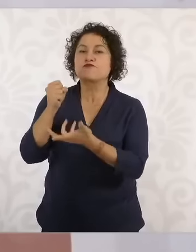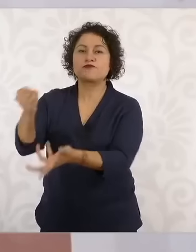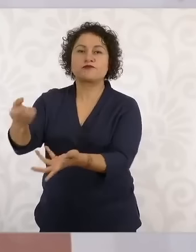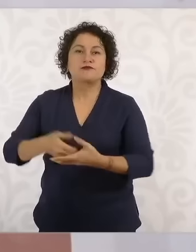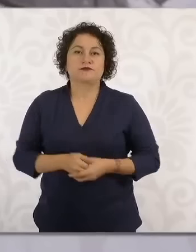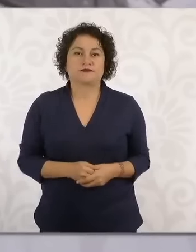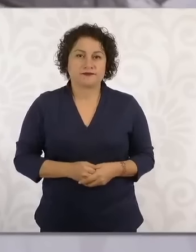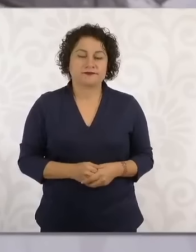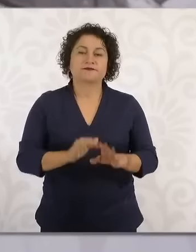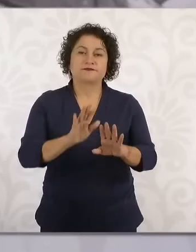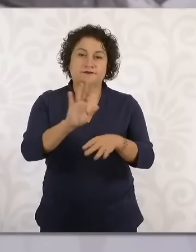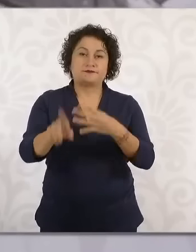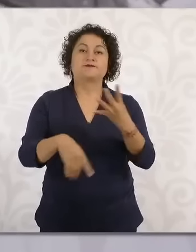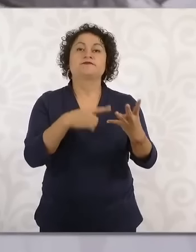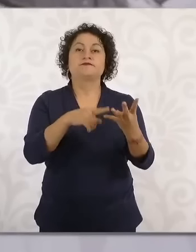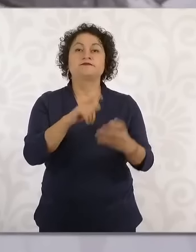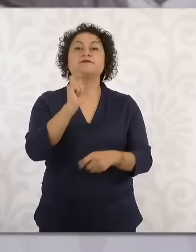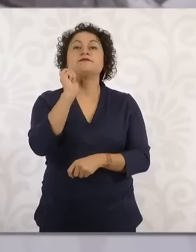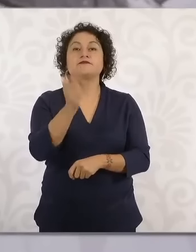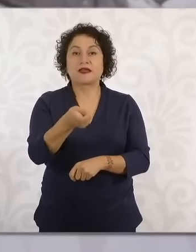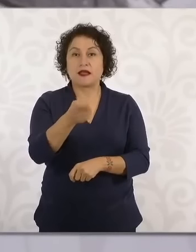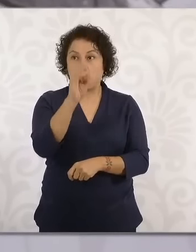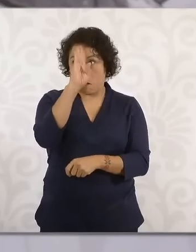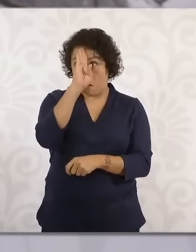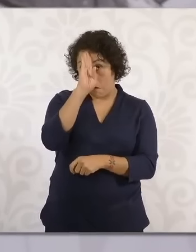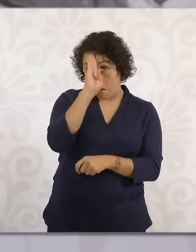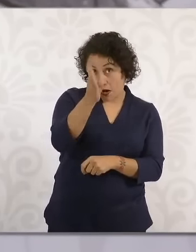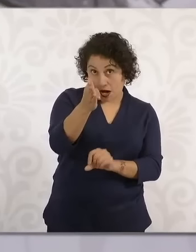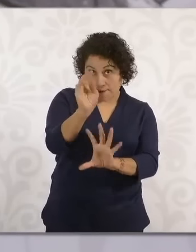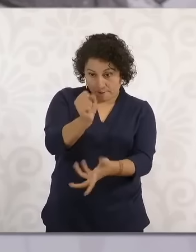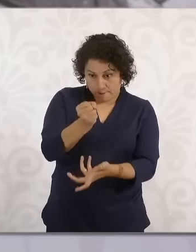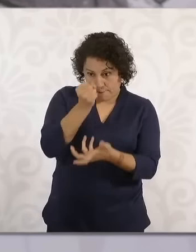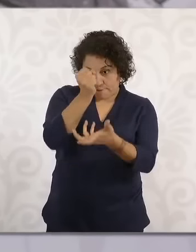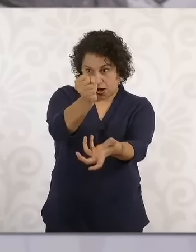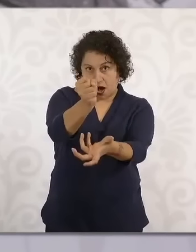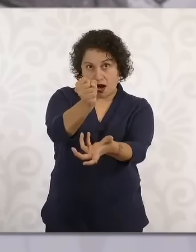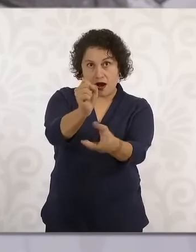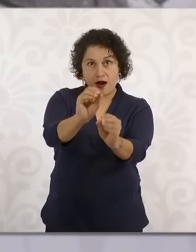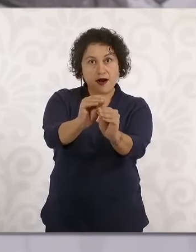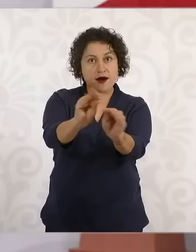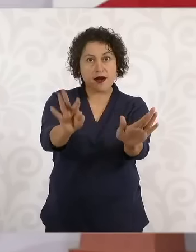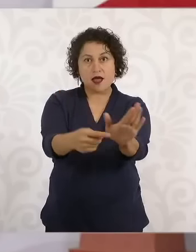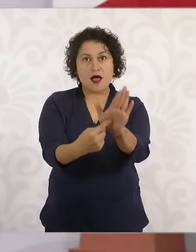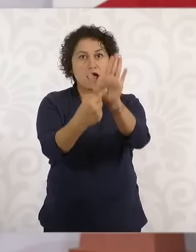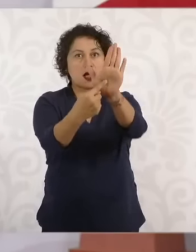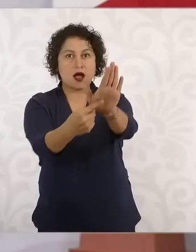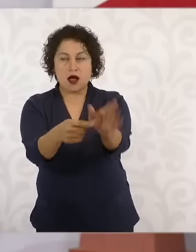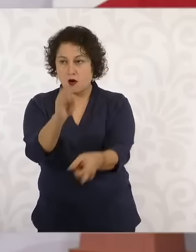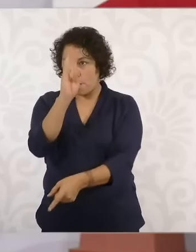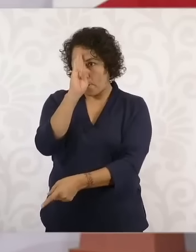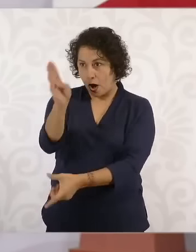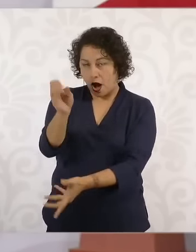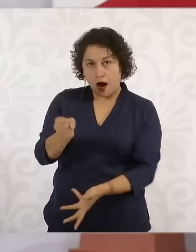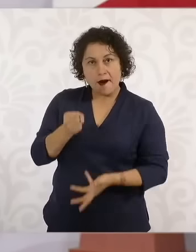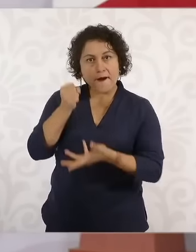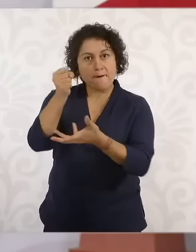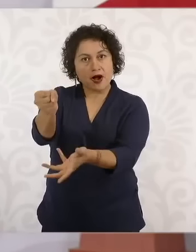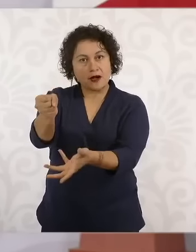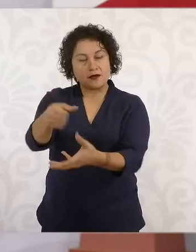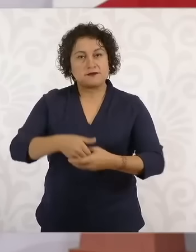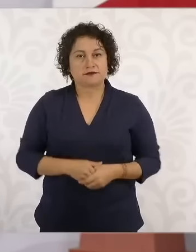transparente y clara los recursos a donde van. Pero además había otra política. La política era